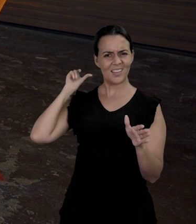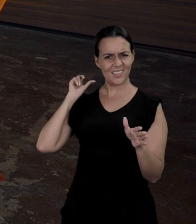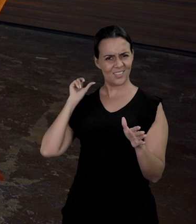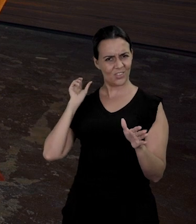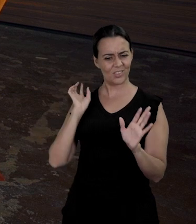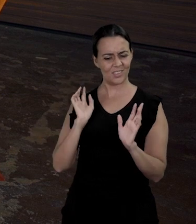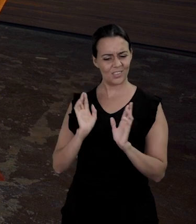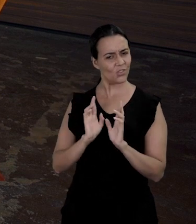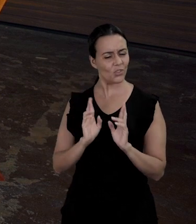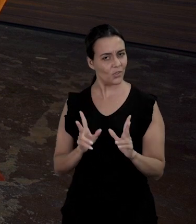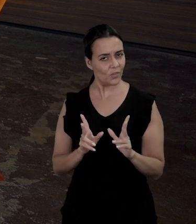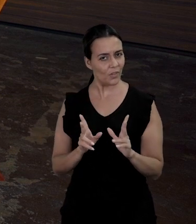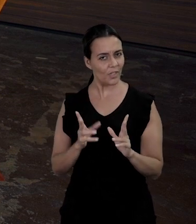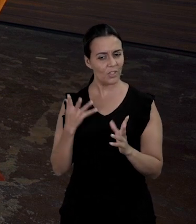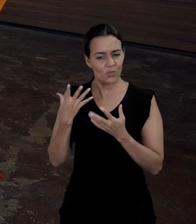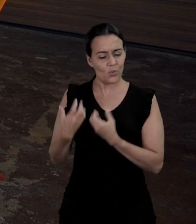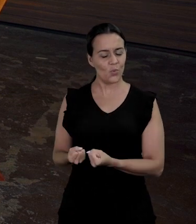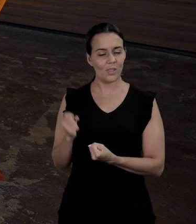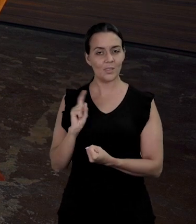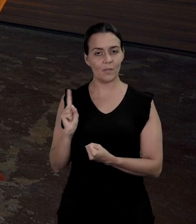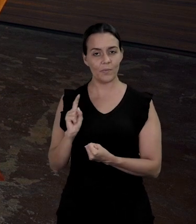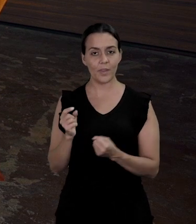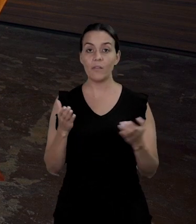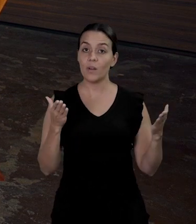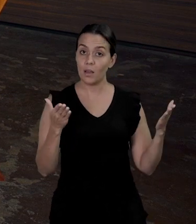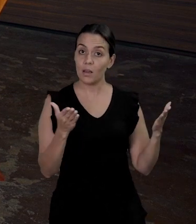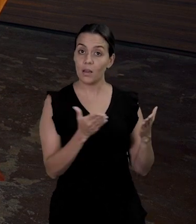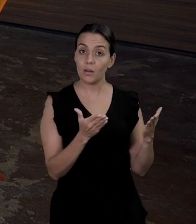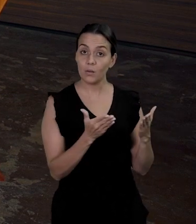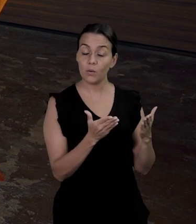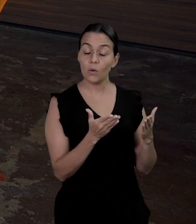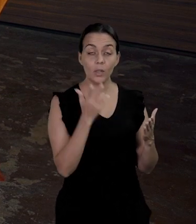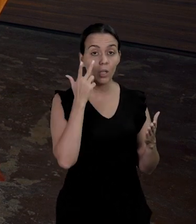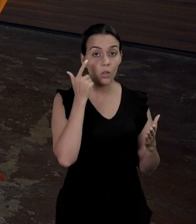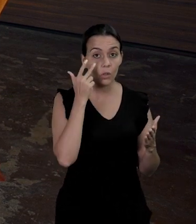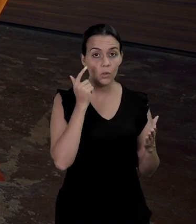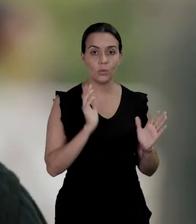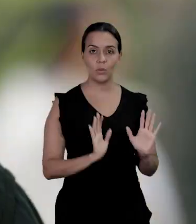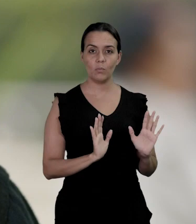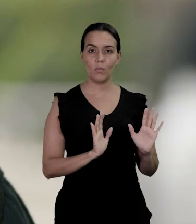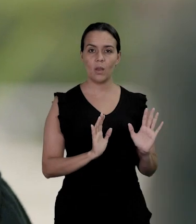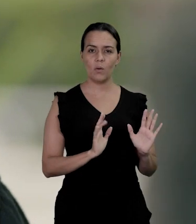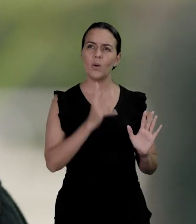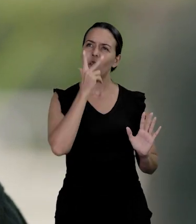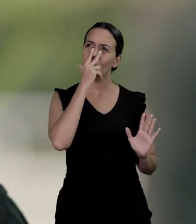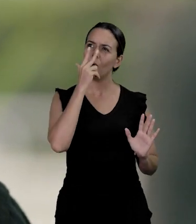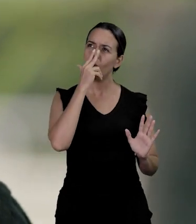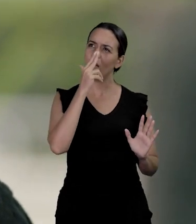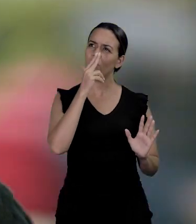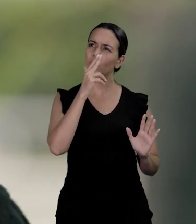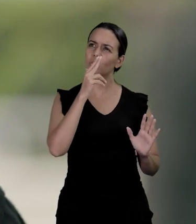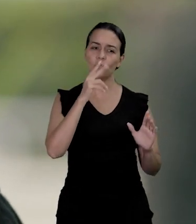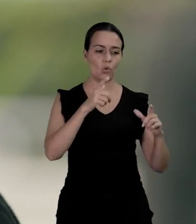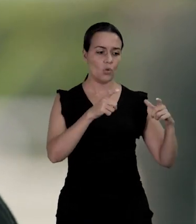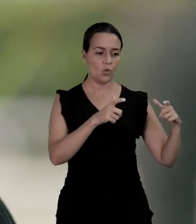Fala: Não, isso é bizarro. Distorce, já, né? Acho que o primeiro disco totalmente feito com Auto-Tune, é um disco eletrônico da Cher.